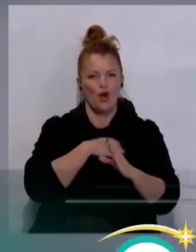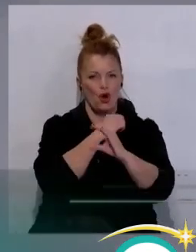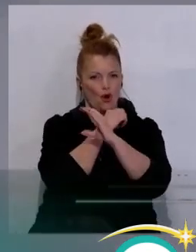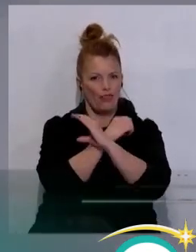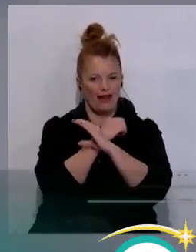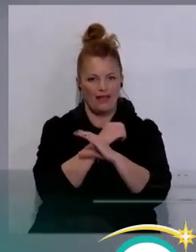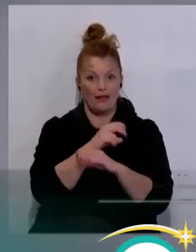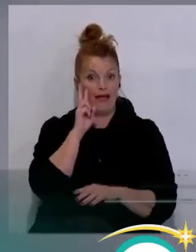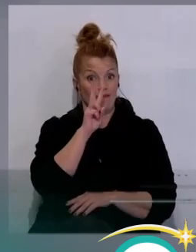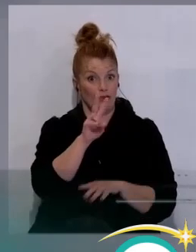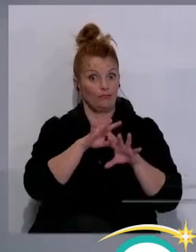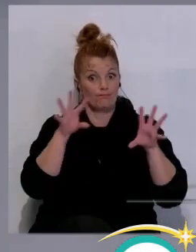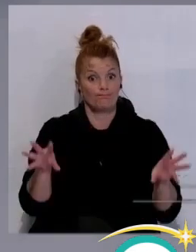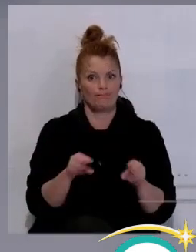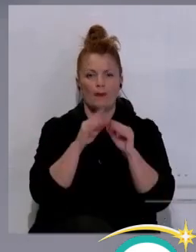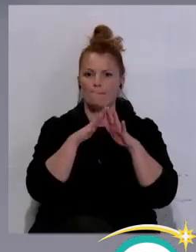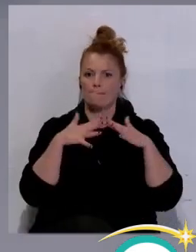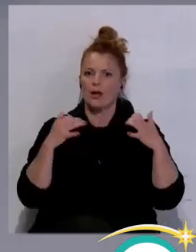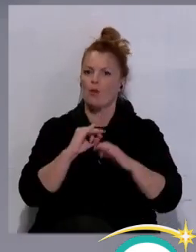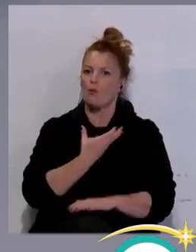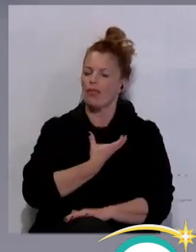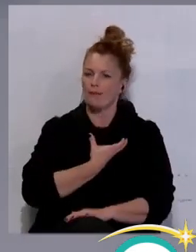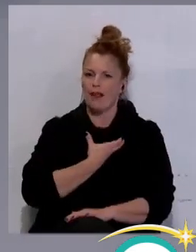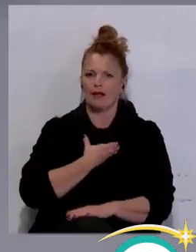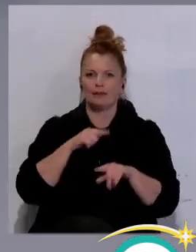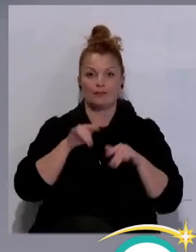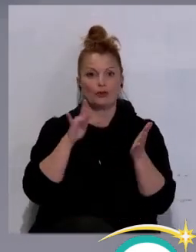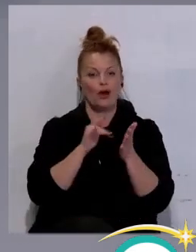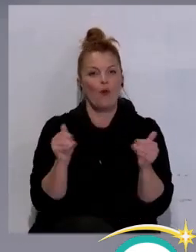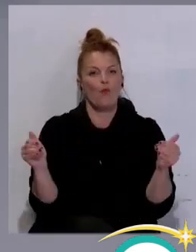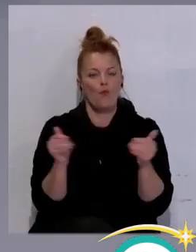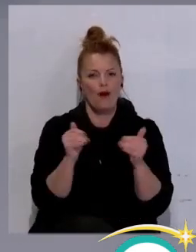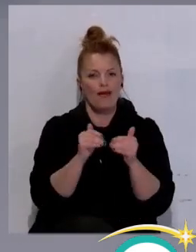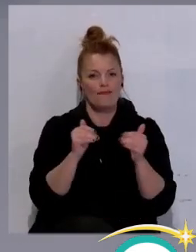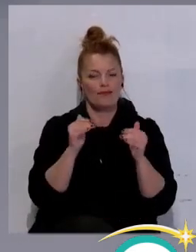en nuestro arranque pleno municipal celebrado este jueves una sesión en la que se ha aprobado